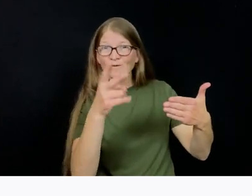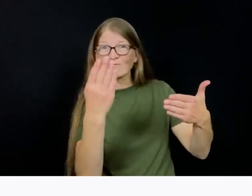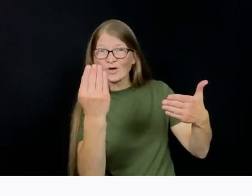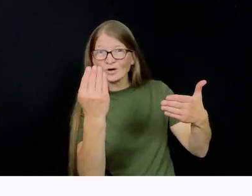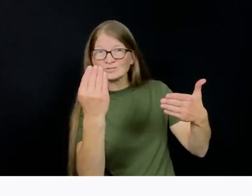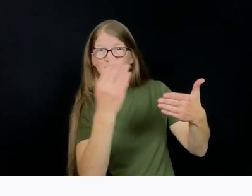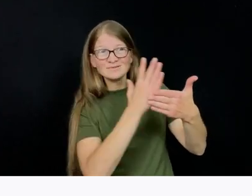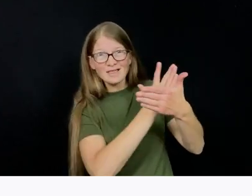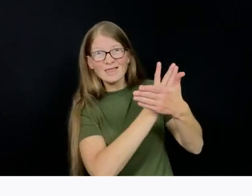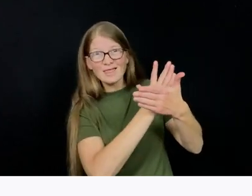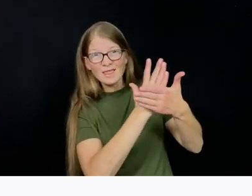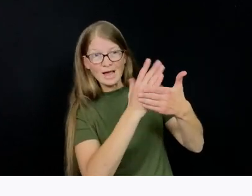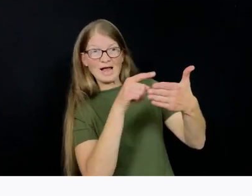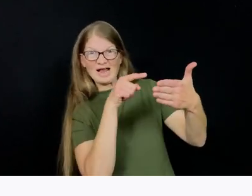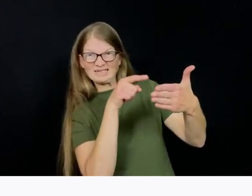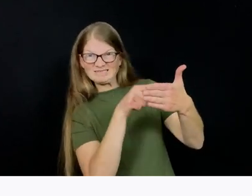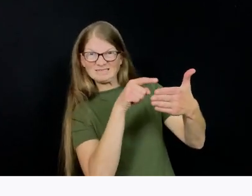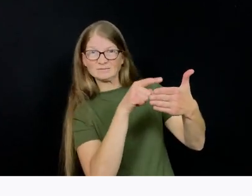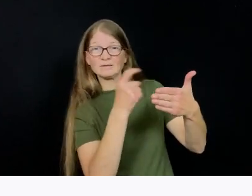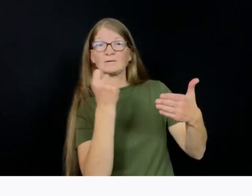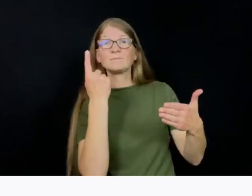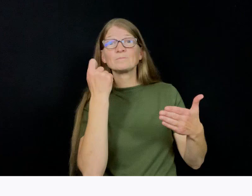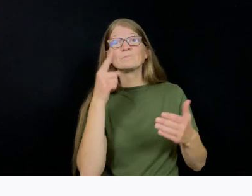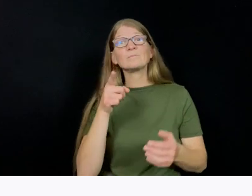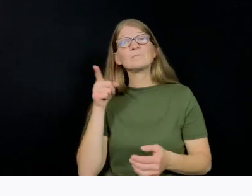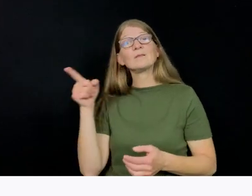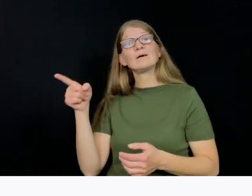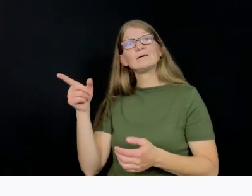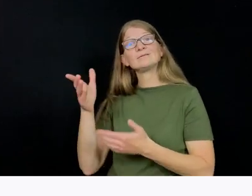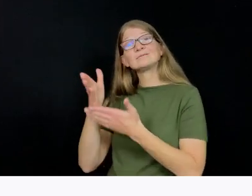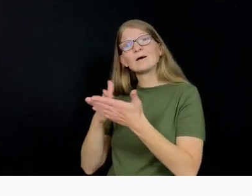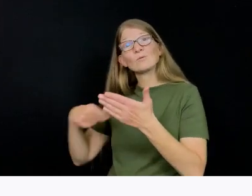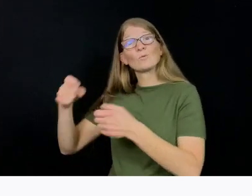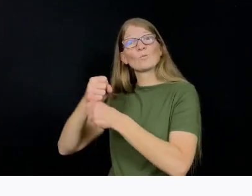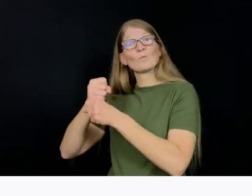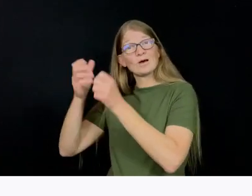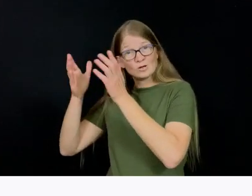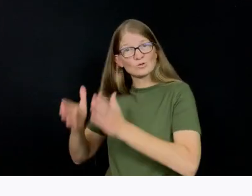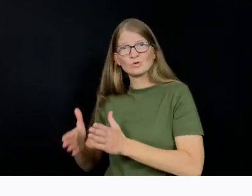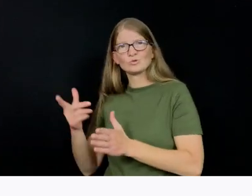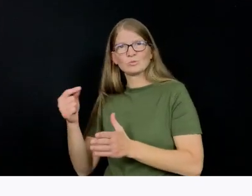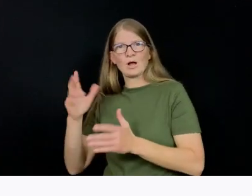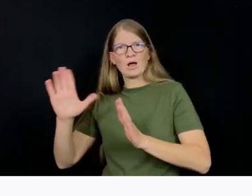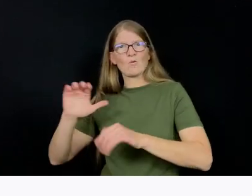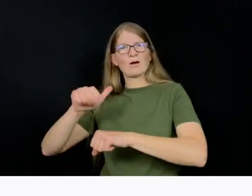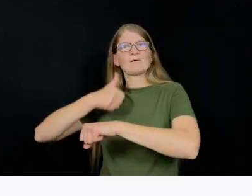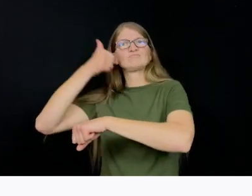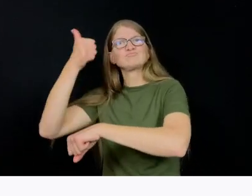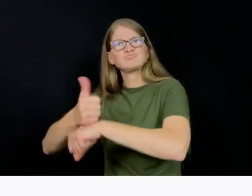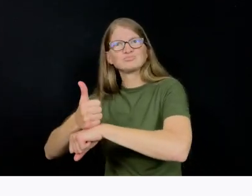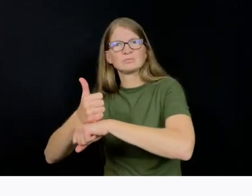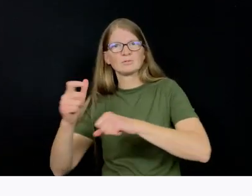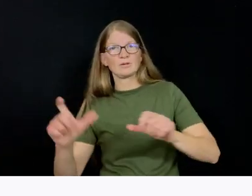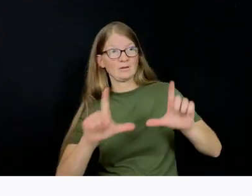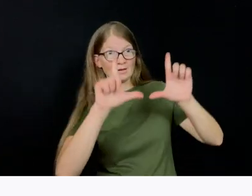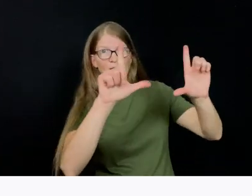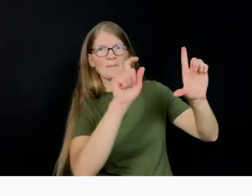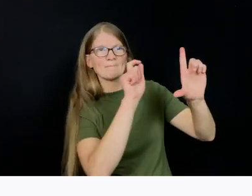يقوم بعض مبتكري المحتوى بتحديد هذه اللحظات المهمة في مقاطع الفيديو الخاصة بهم مما يسهل الانتقال مباشرة إلى ما هو مفيد